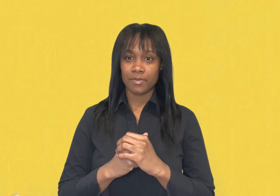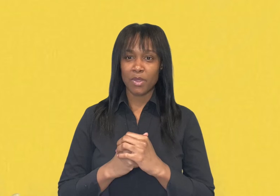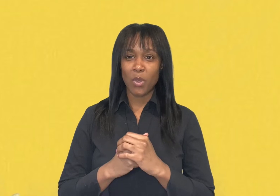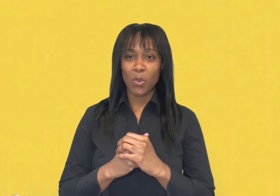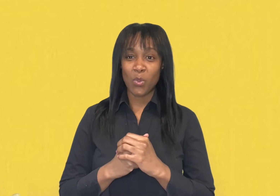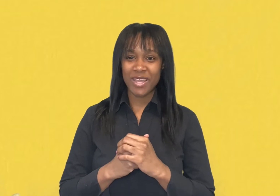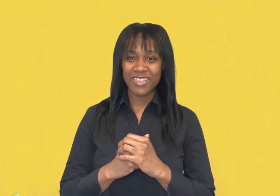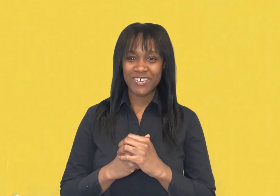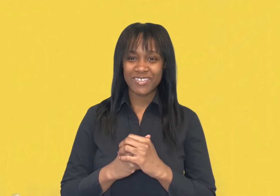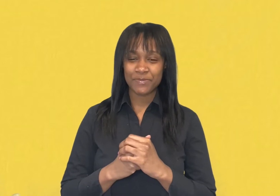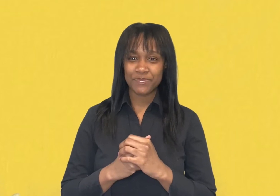Cuaca